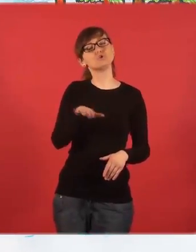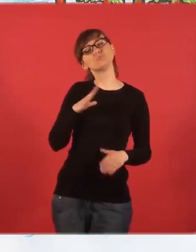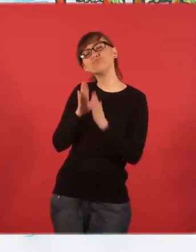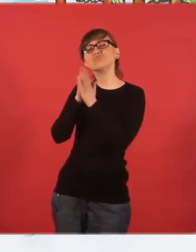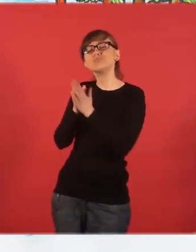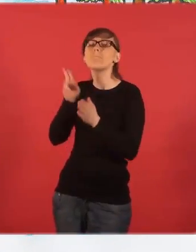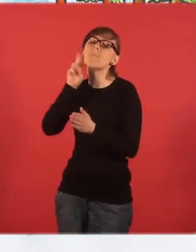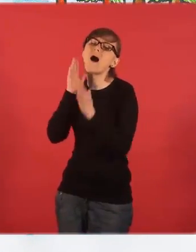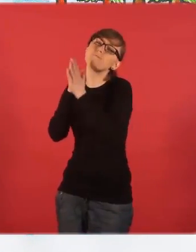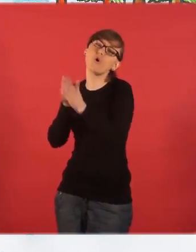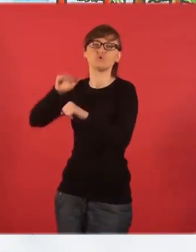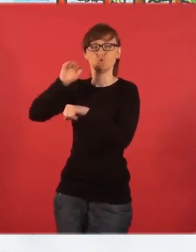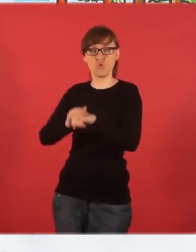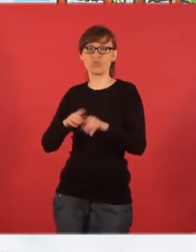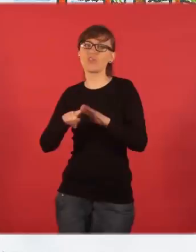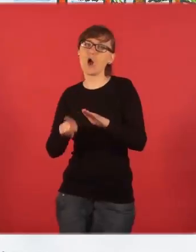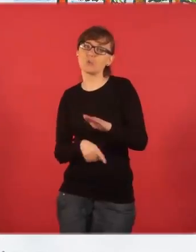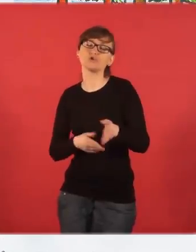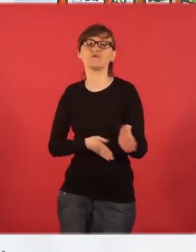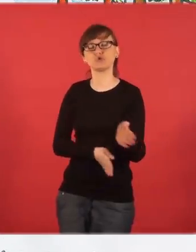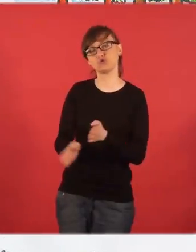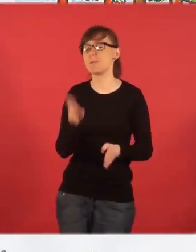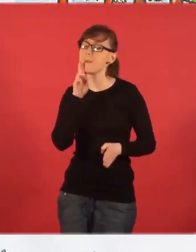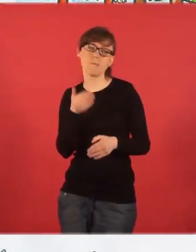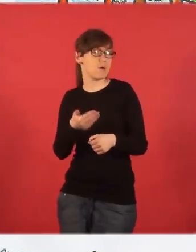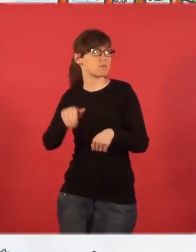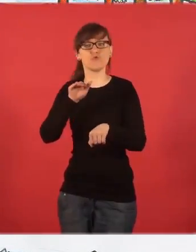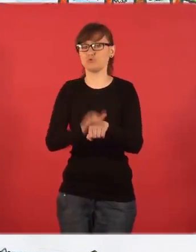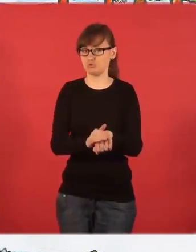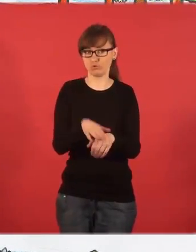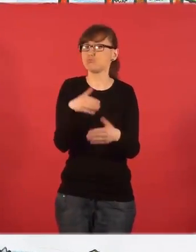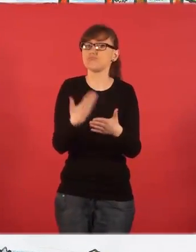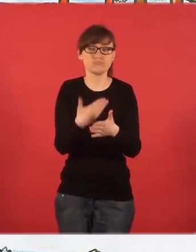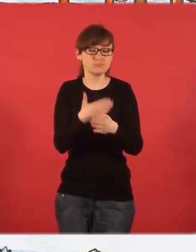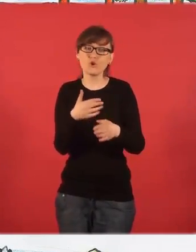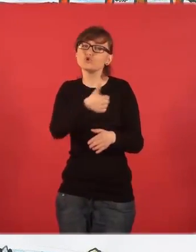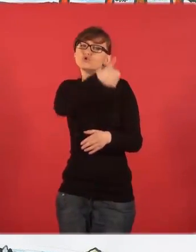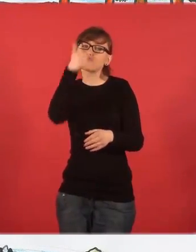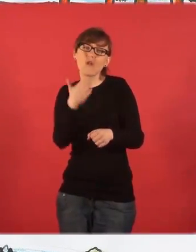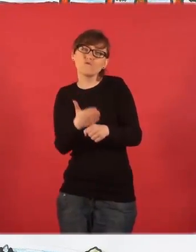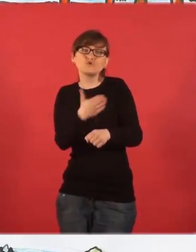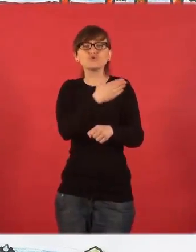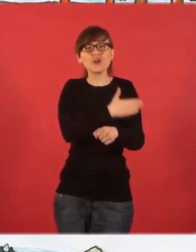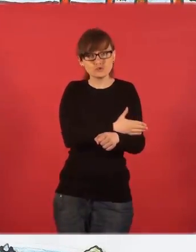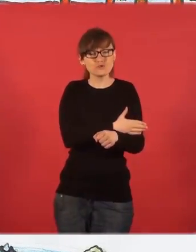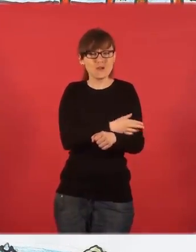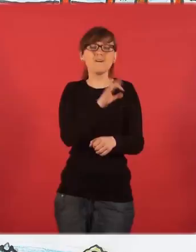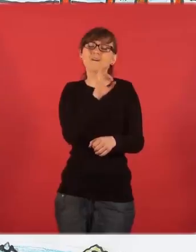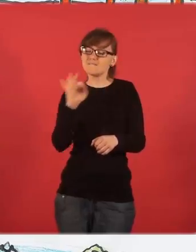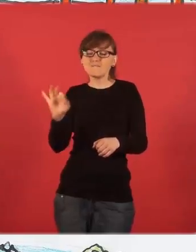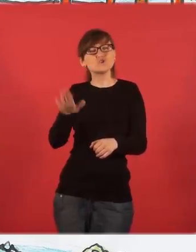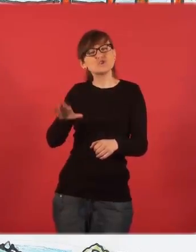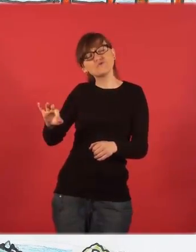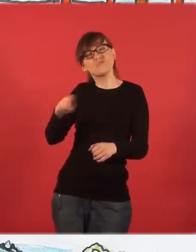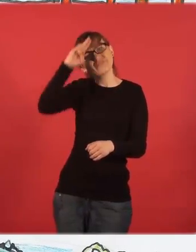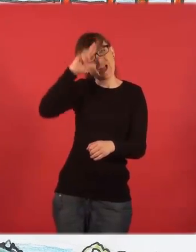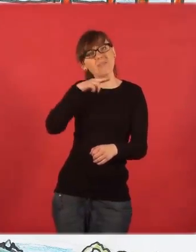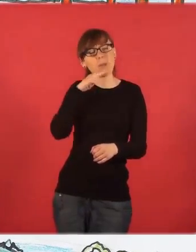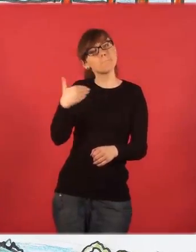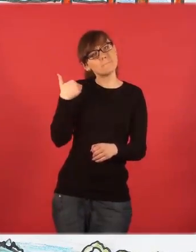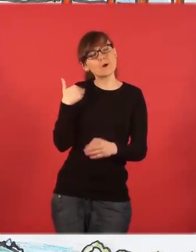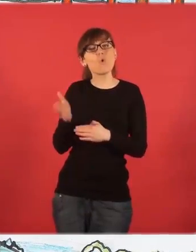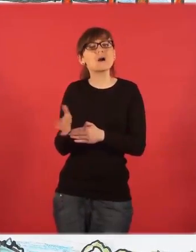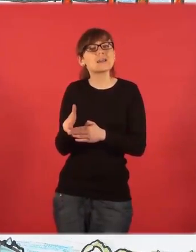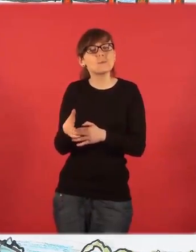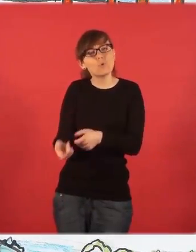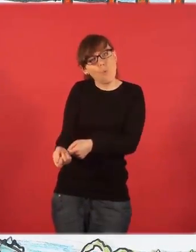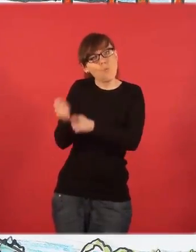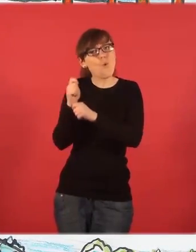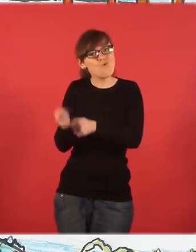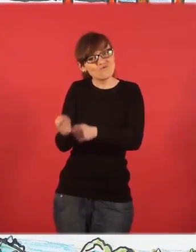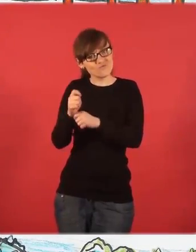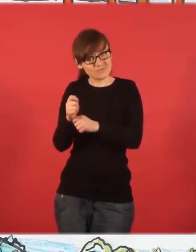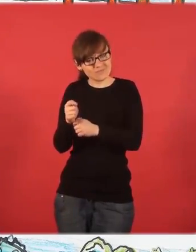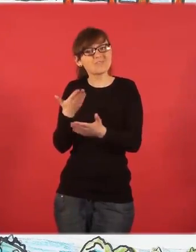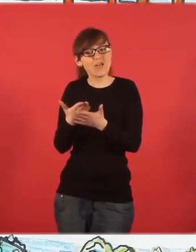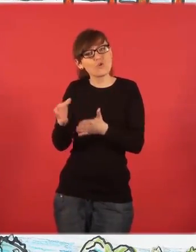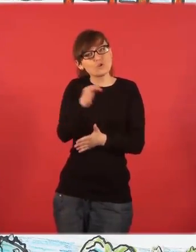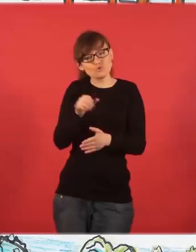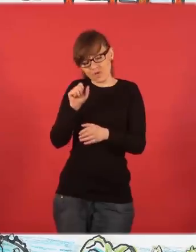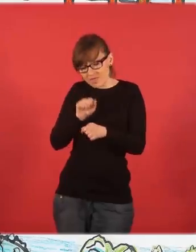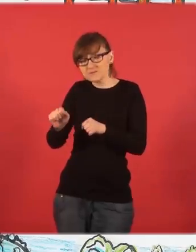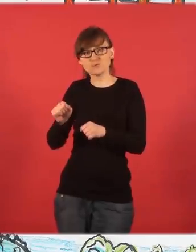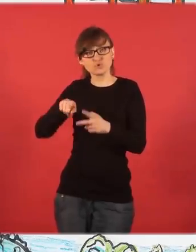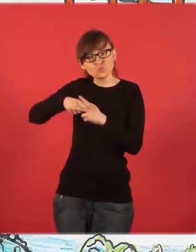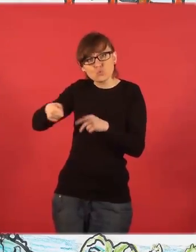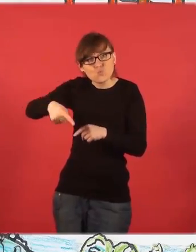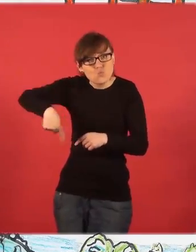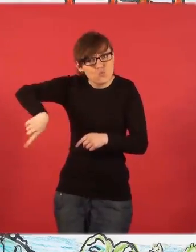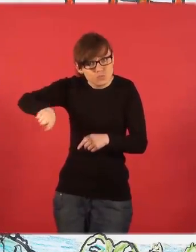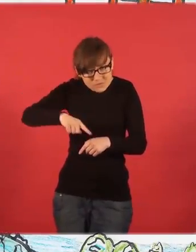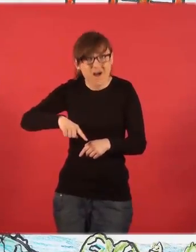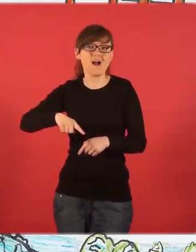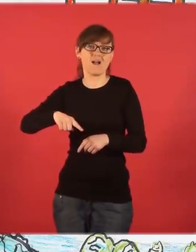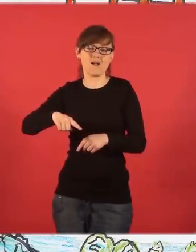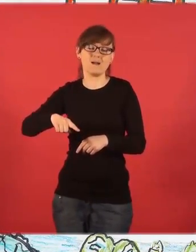Pewnego dnia mama Lisy Bossego i Lessego nie chciała pozwolić dzieciom iść na łyżwy bo dzień wcześniej tatusiowie zrobili duży przerębel w którym łowili ryby.